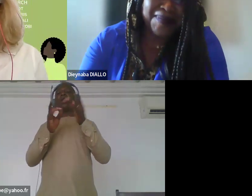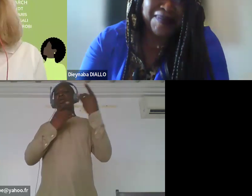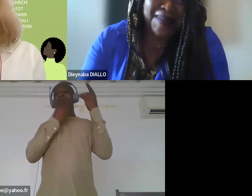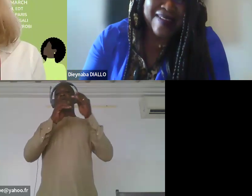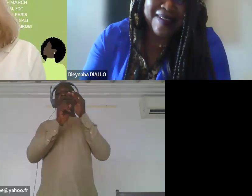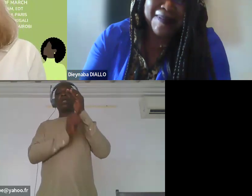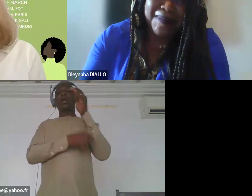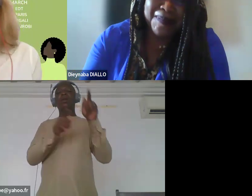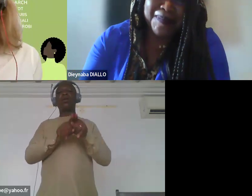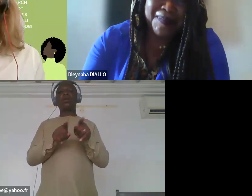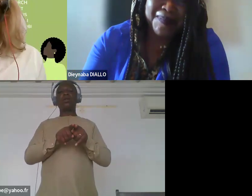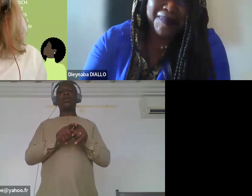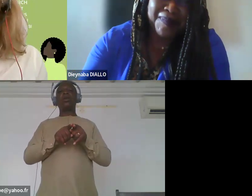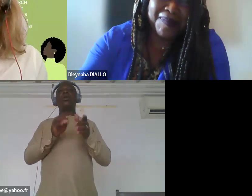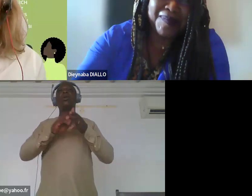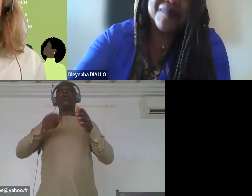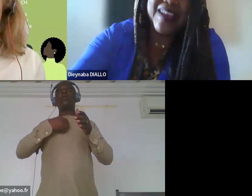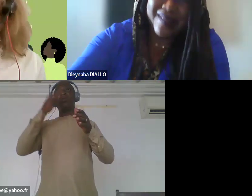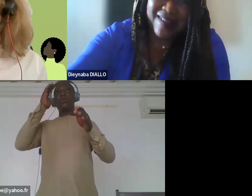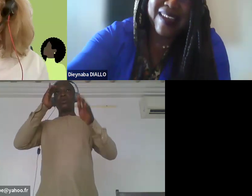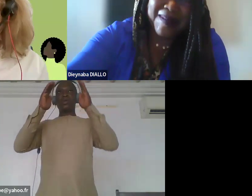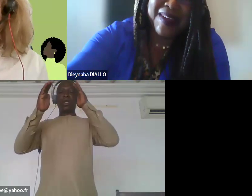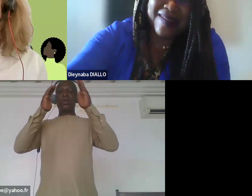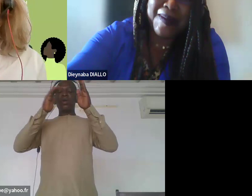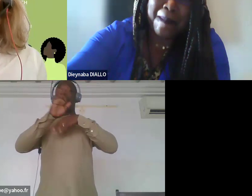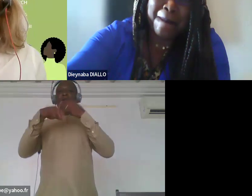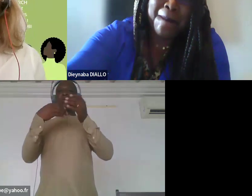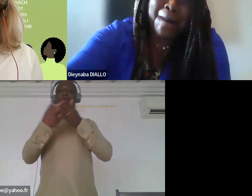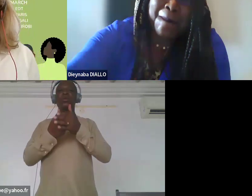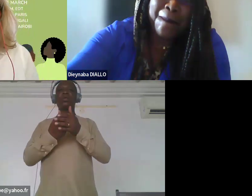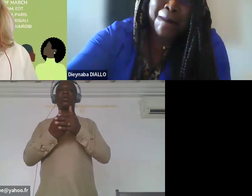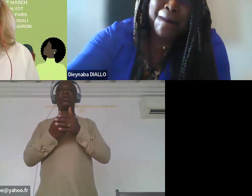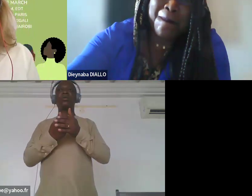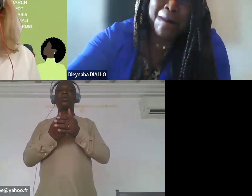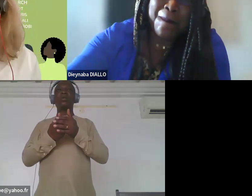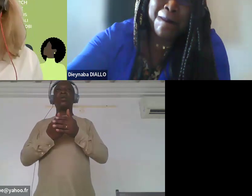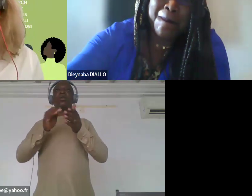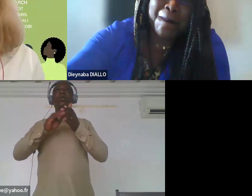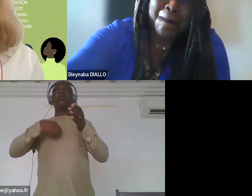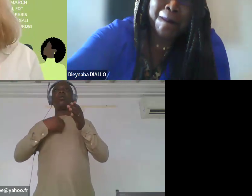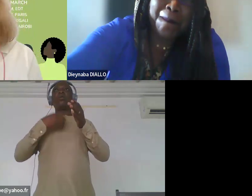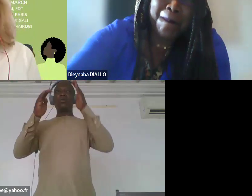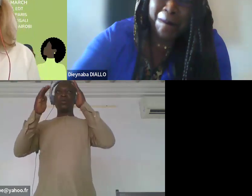on nous salue de colac de on nous salue de Saint-Louis et